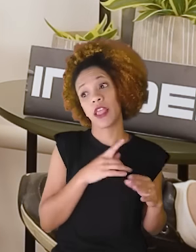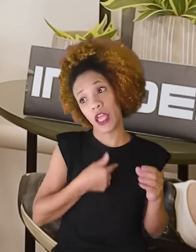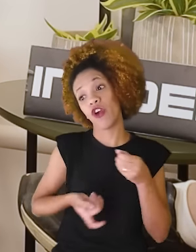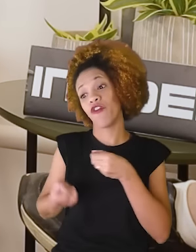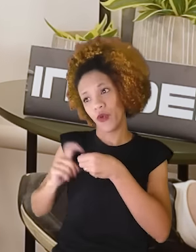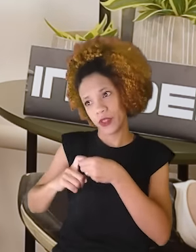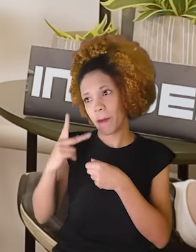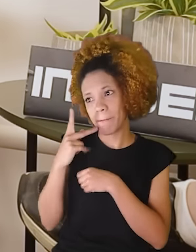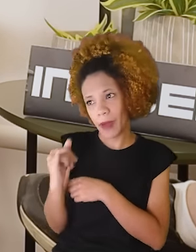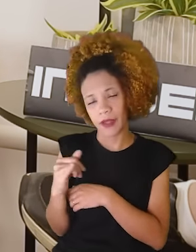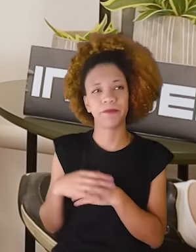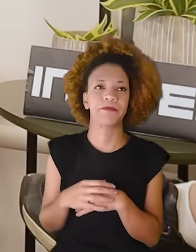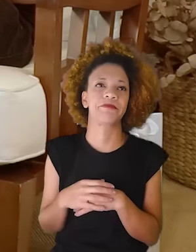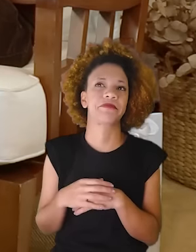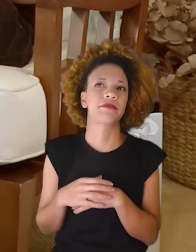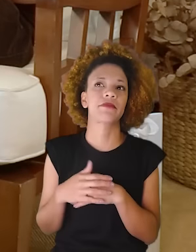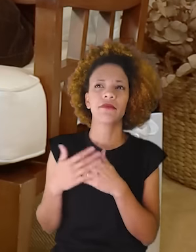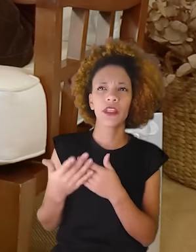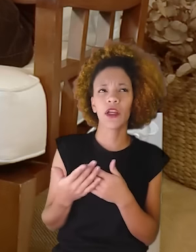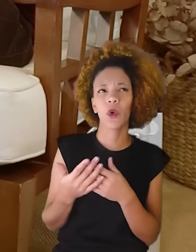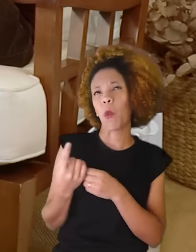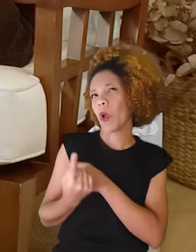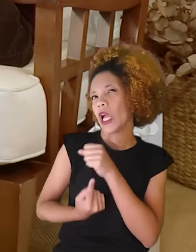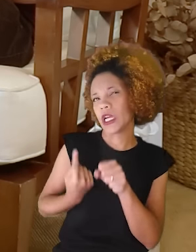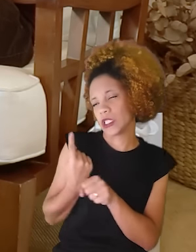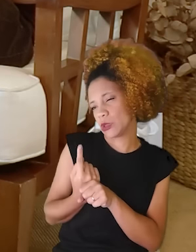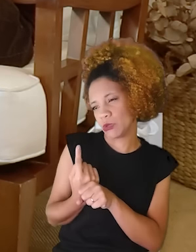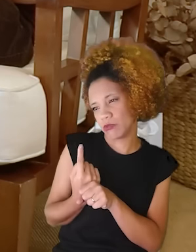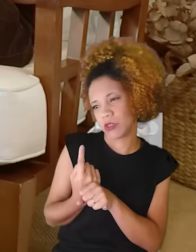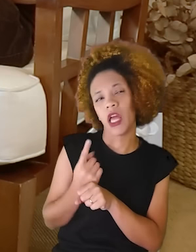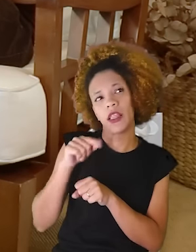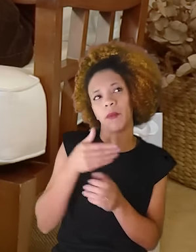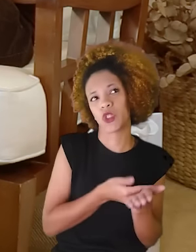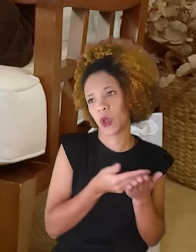casa do meu pai e fiquei lá é eu morei lá um ano sem fazer obra e começou a obra voltei pra casa